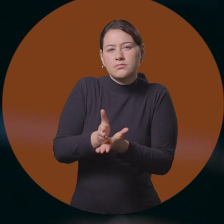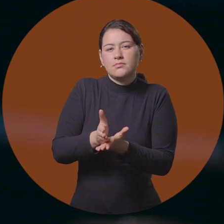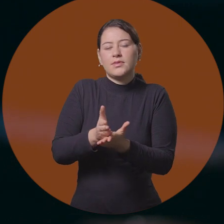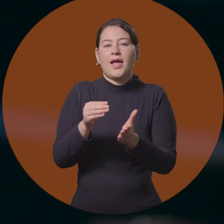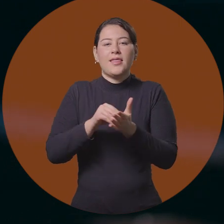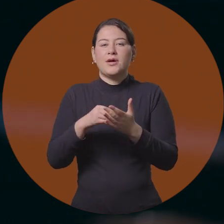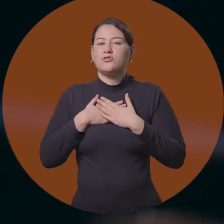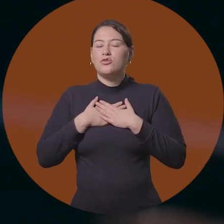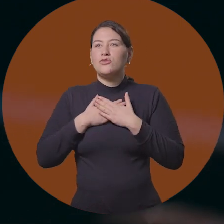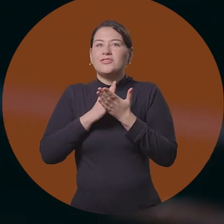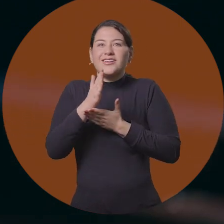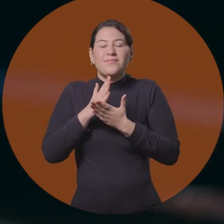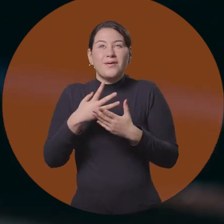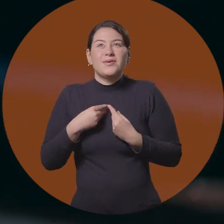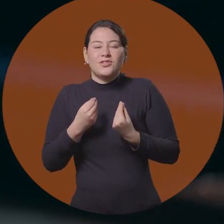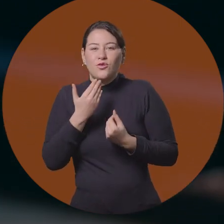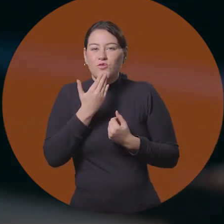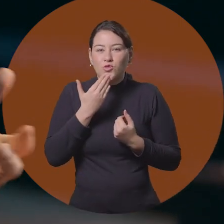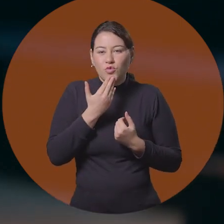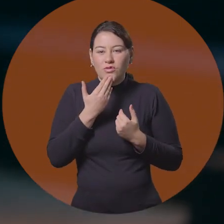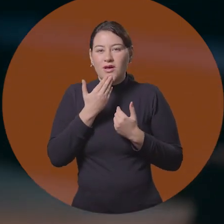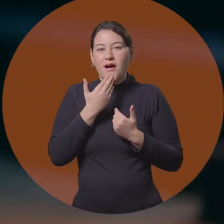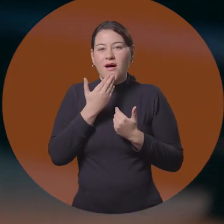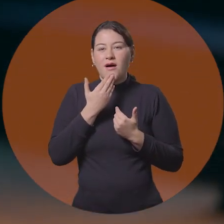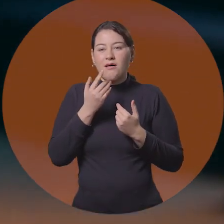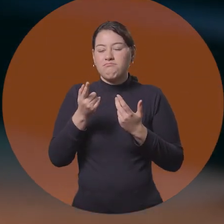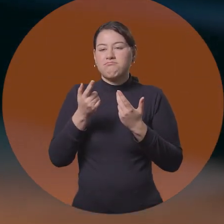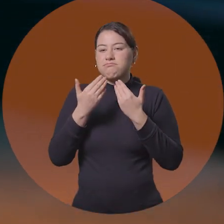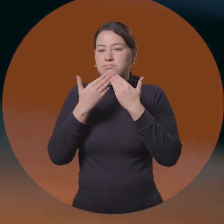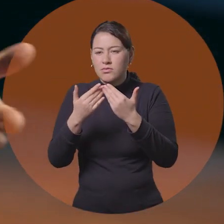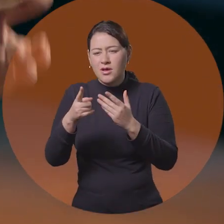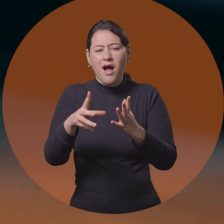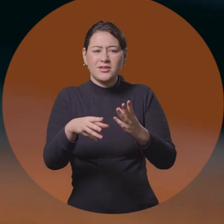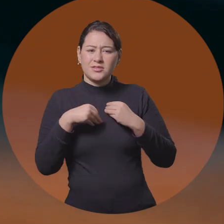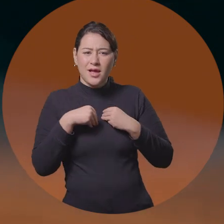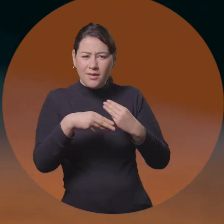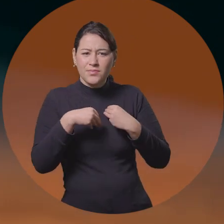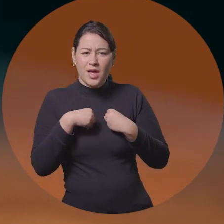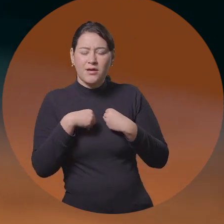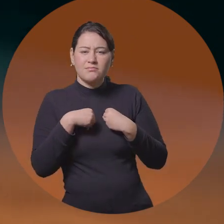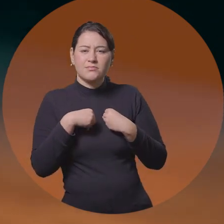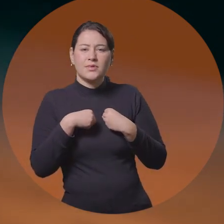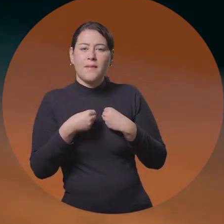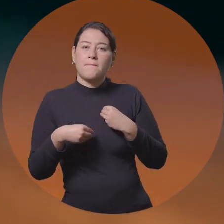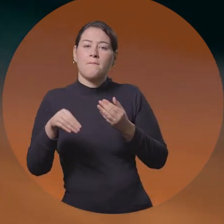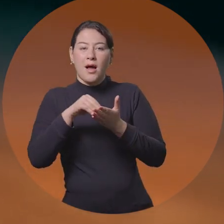Yo siempre sentí que las dudas que tenía, ellos no solo me las tomaban, sino que me exigían cada vez más.